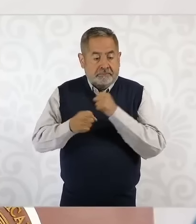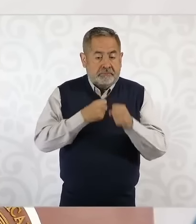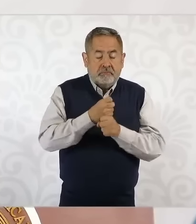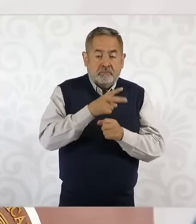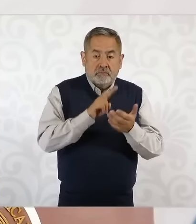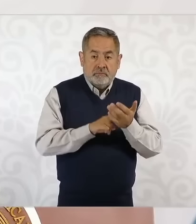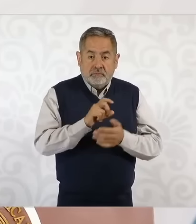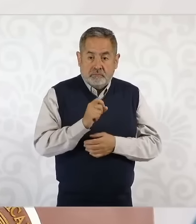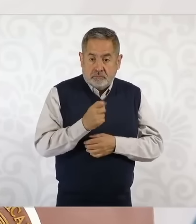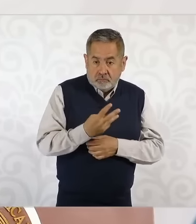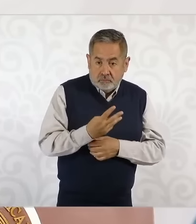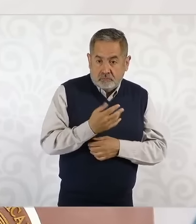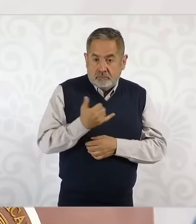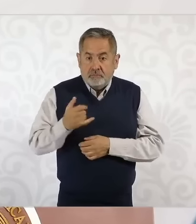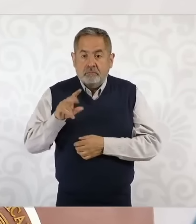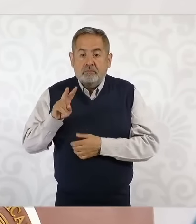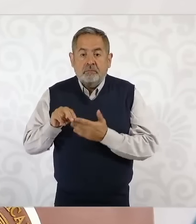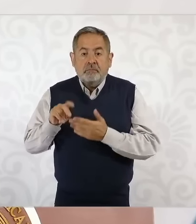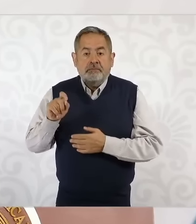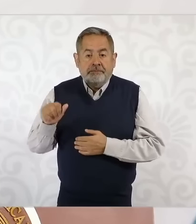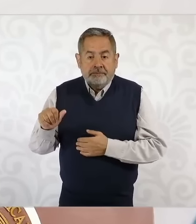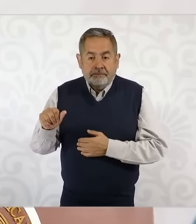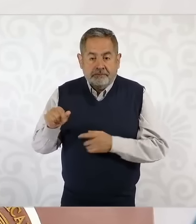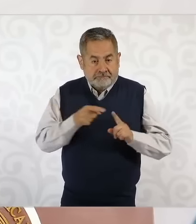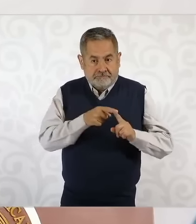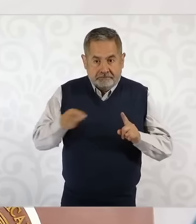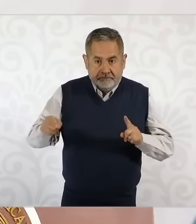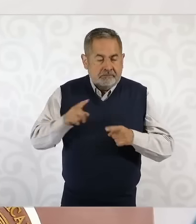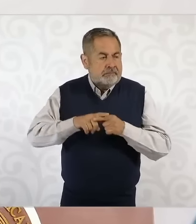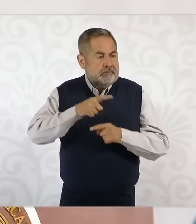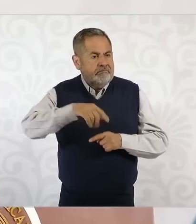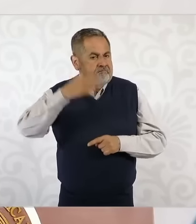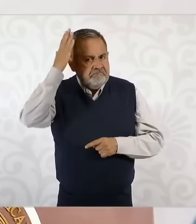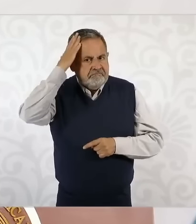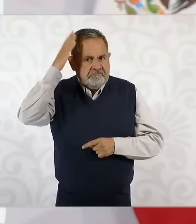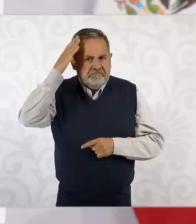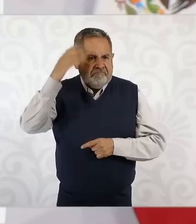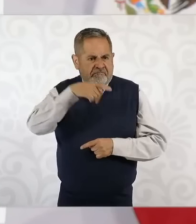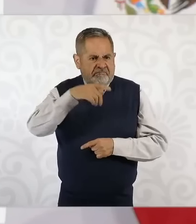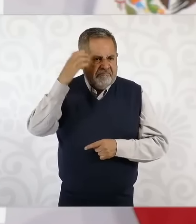y 2026, entre los que se encuentran líderes criminales, operadores financieros y generadores